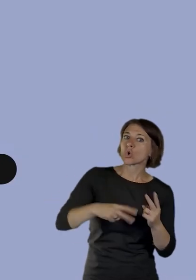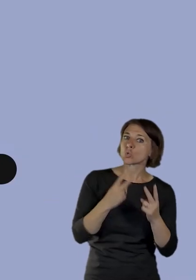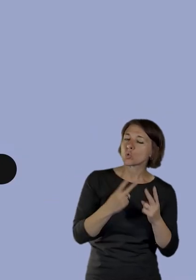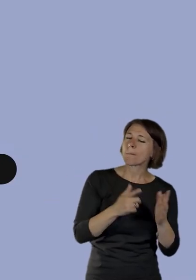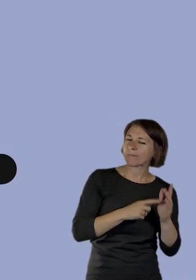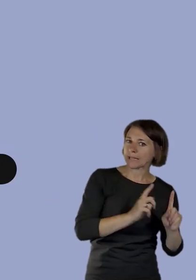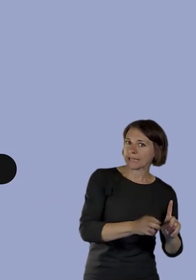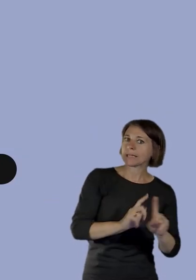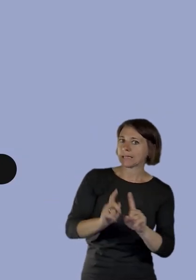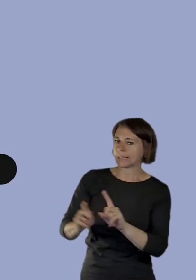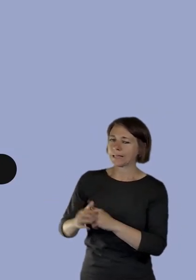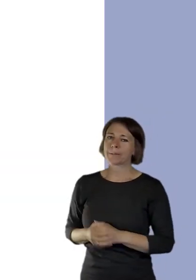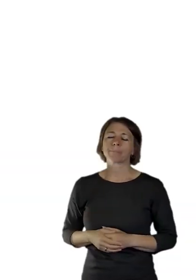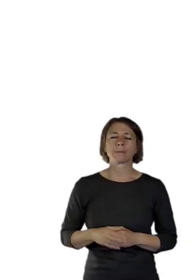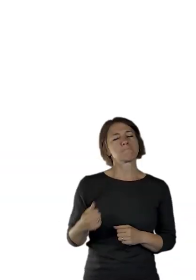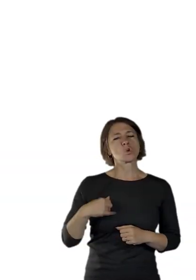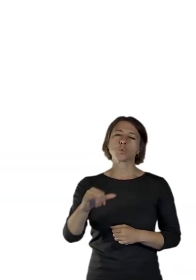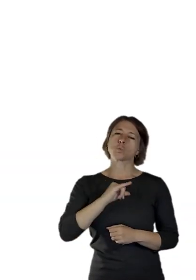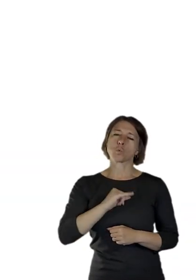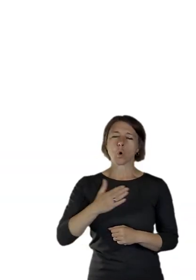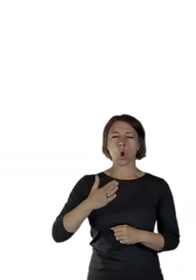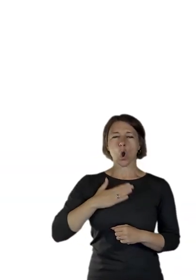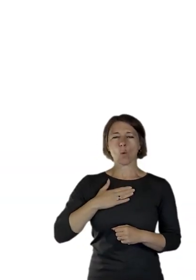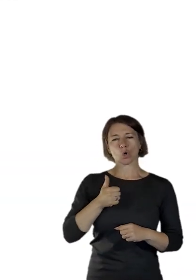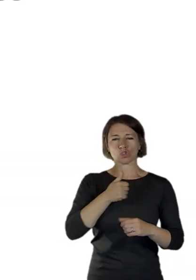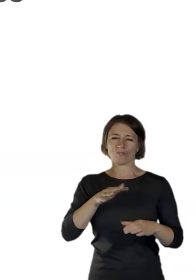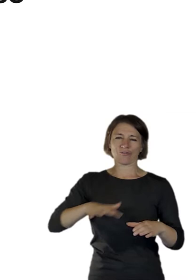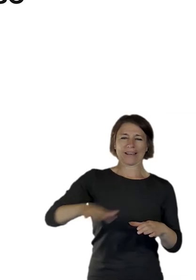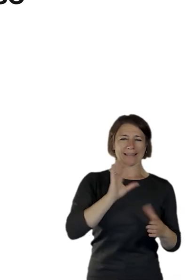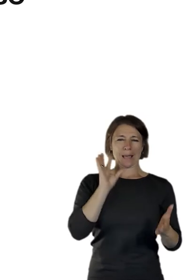Najděte si svůj dům, kde bydlíte, nebo čtvrť, kterou znáte, a můžete začít zkoumat,